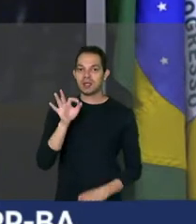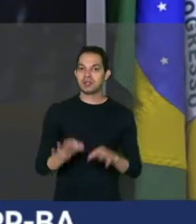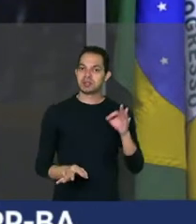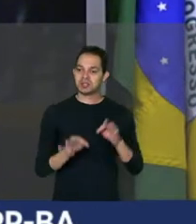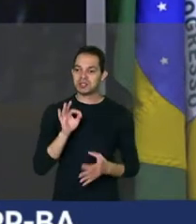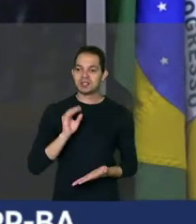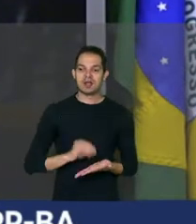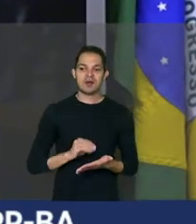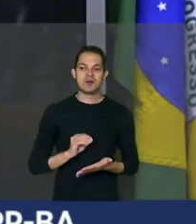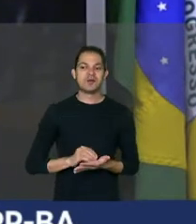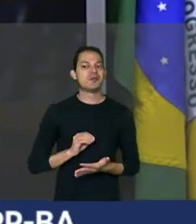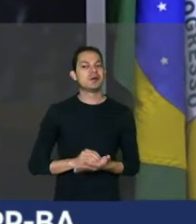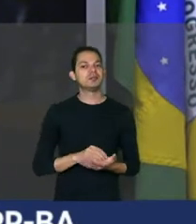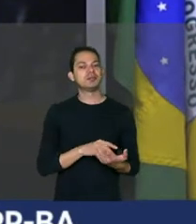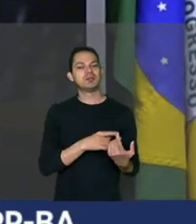FORMA ABSOLUTAMENTE INJUSTA DE SER TRATADA PELA RÚSSIA DE